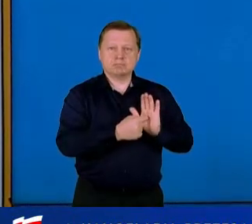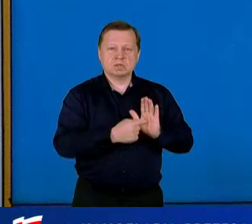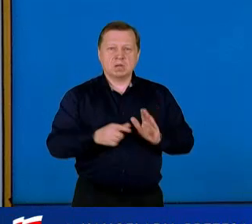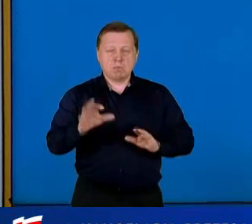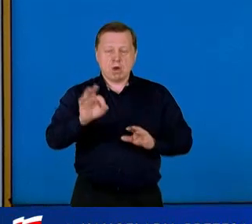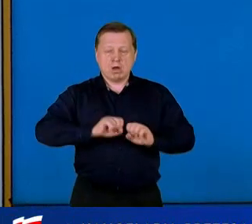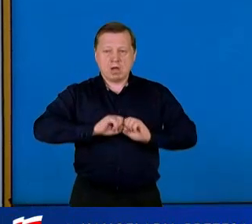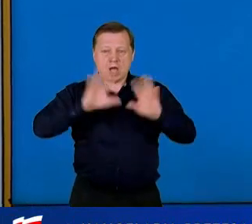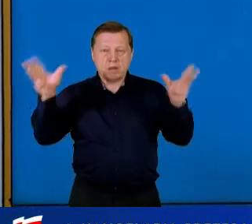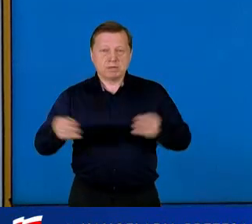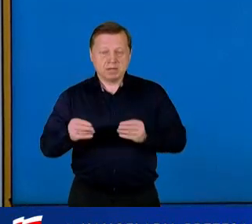Poprzez łamanie zasad epidemii